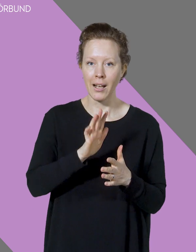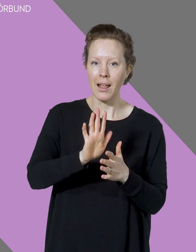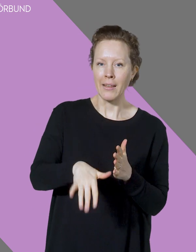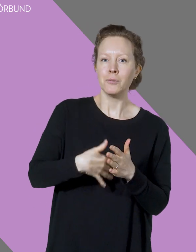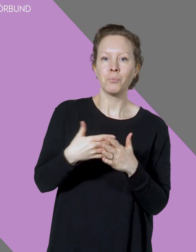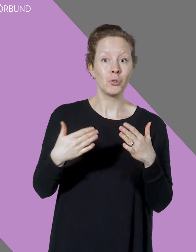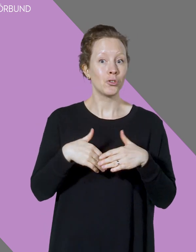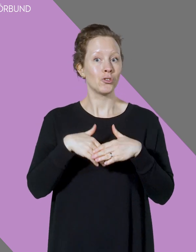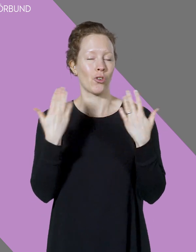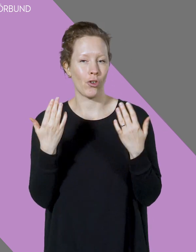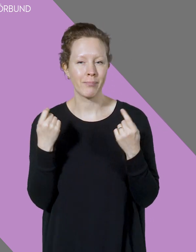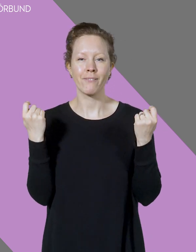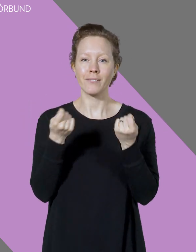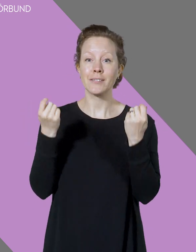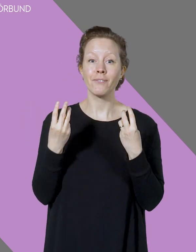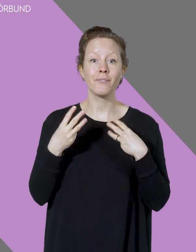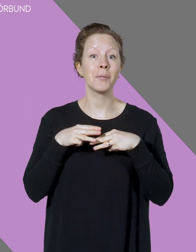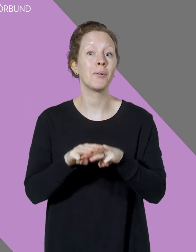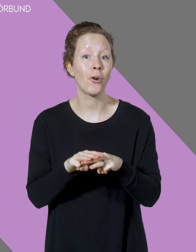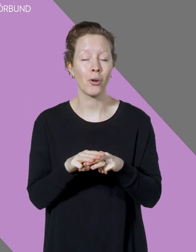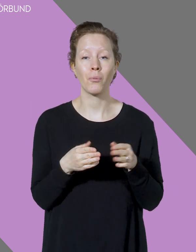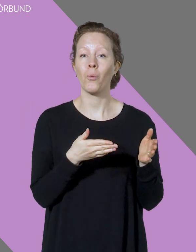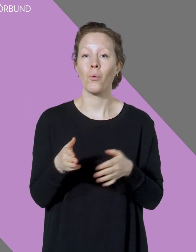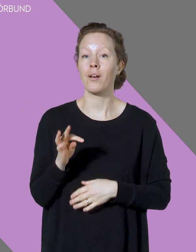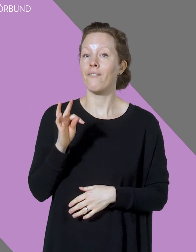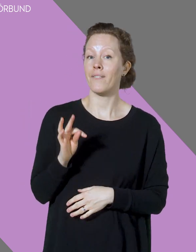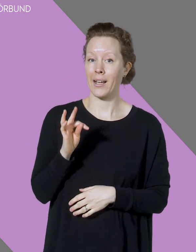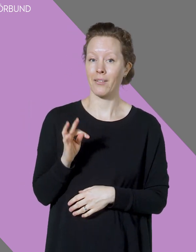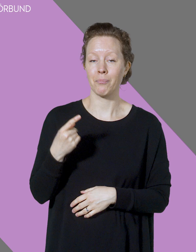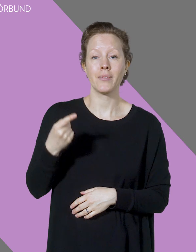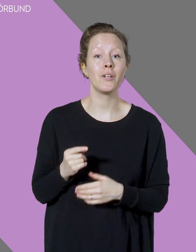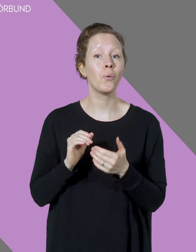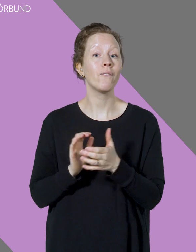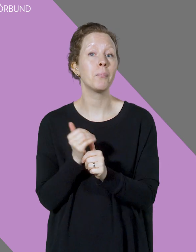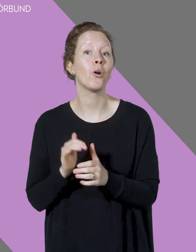På fredagen är det dags för Teckenspråksdagens festwebbinarium, -